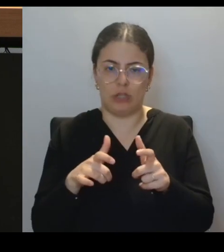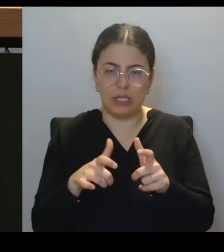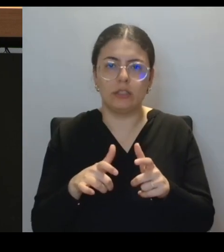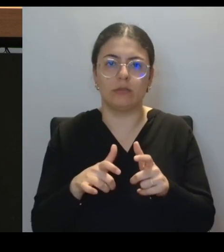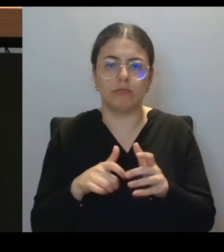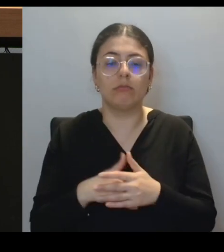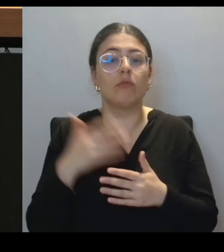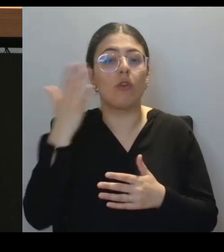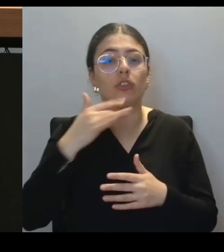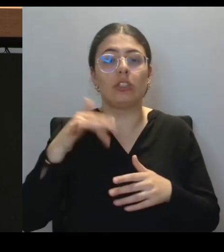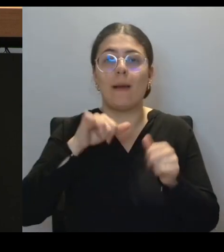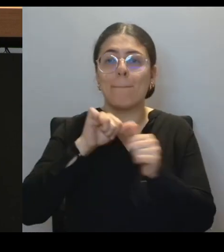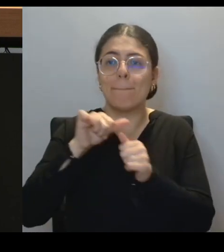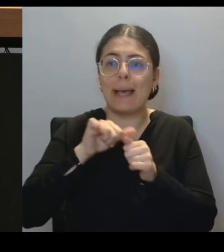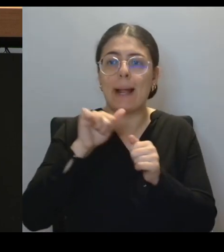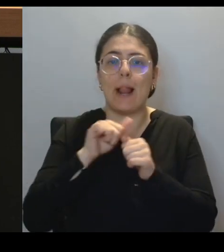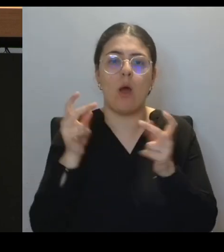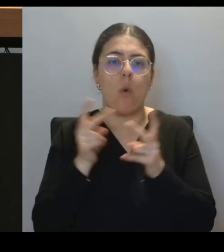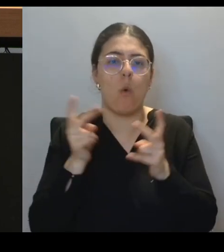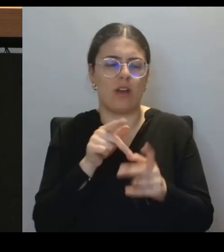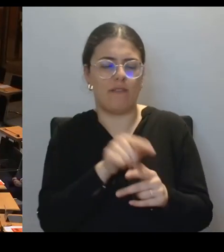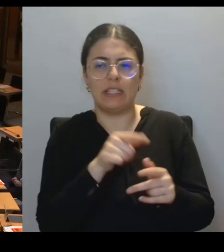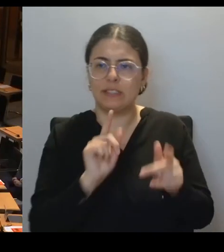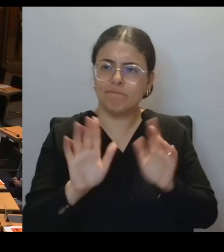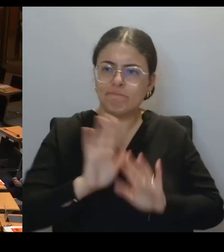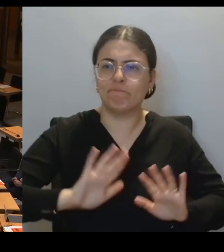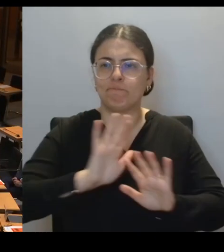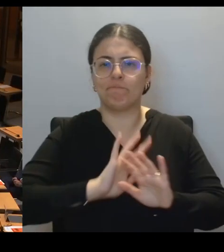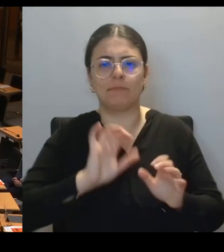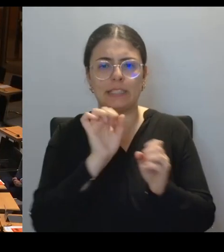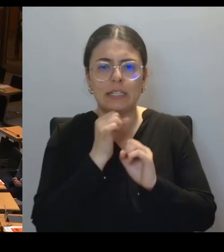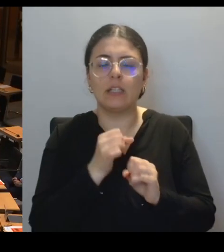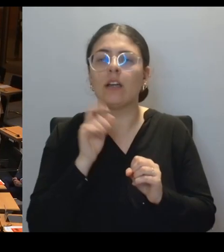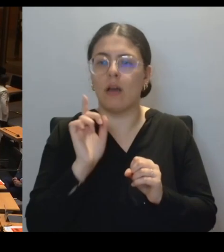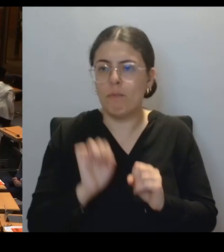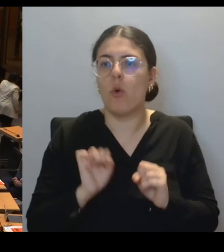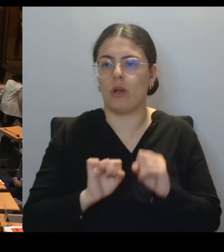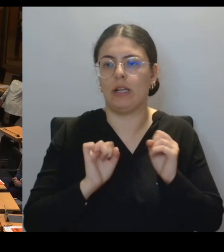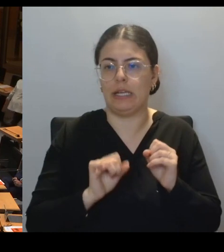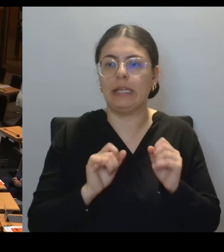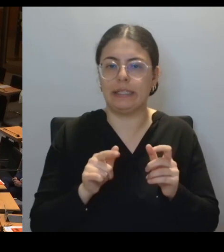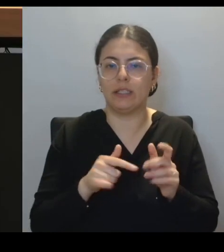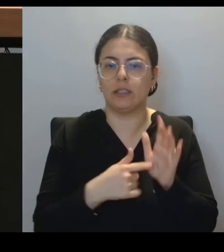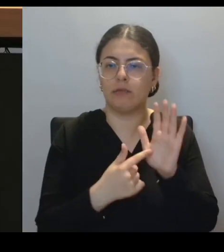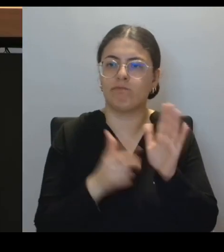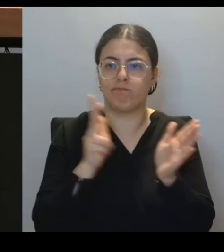kann es ausgeübt werden. Und nach Auffassung des Bezirkes liegen diese Voraussetzungen vor. Es werden